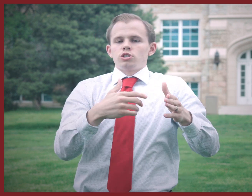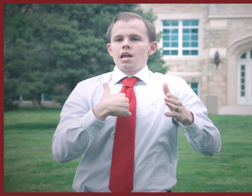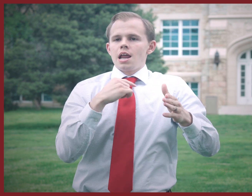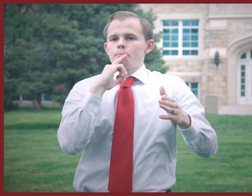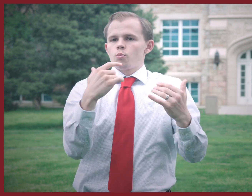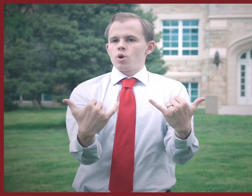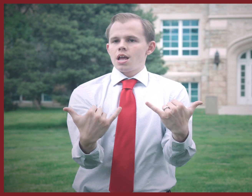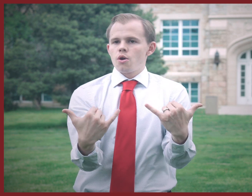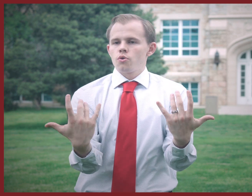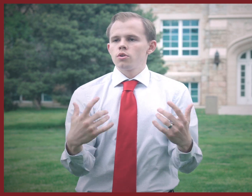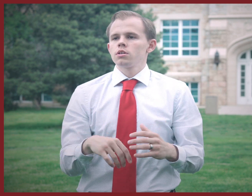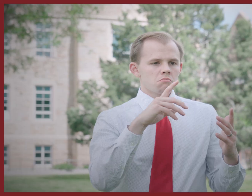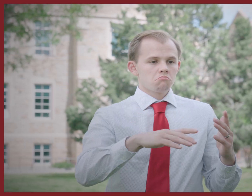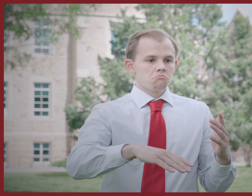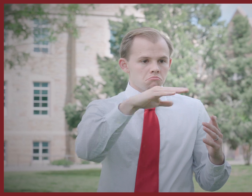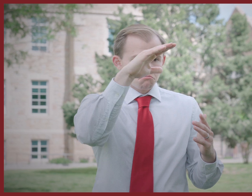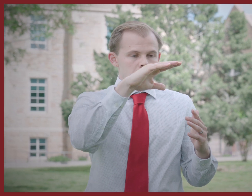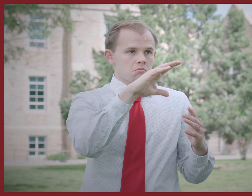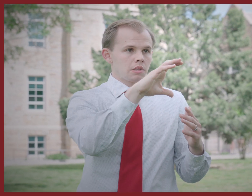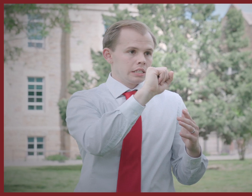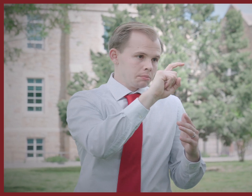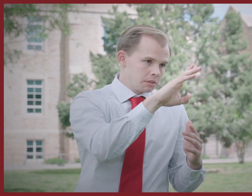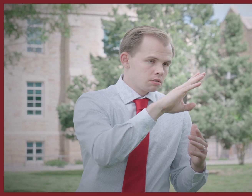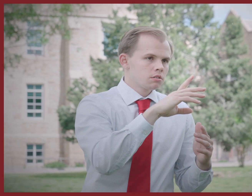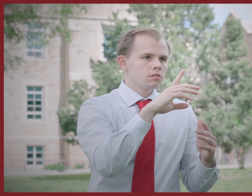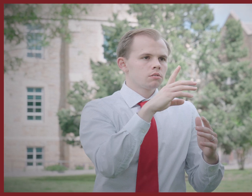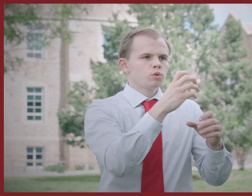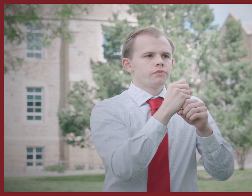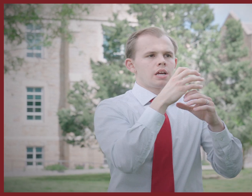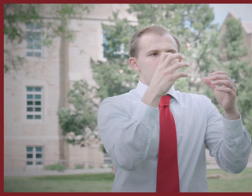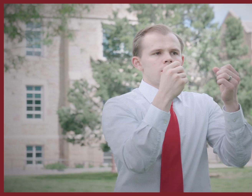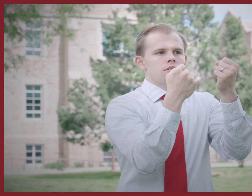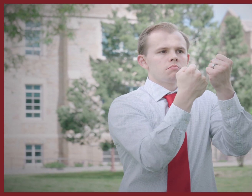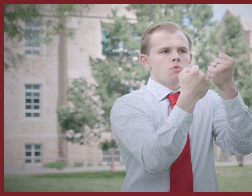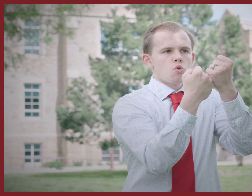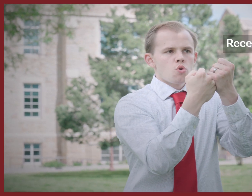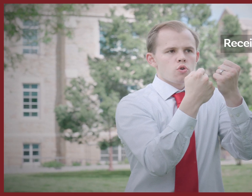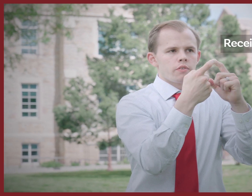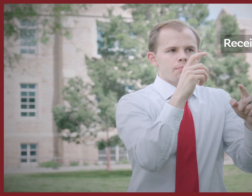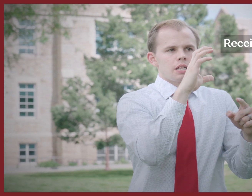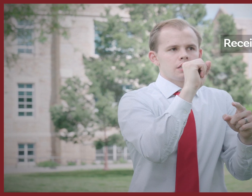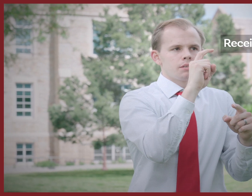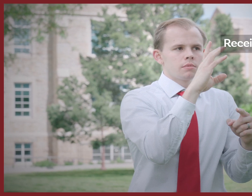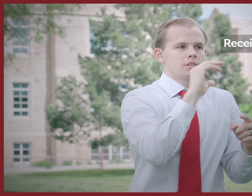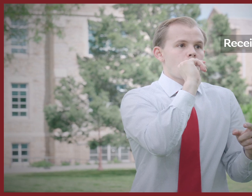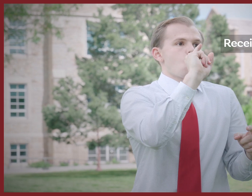la persona que soy hoy. Al crecer en CSDB recibí mucho apoyo de